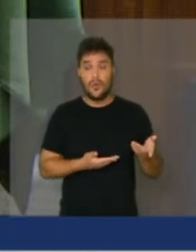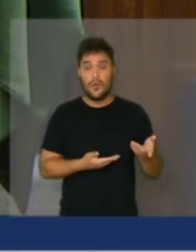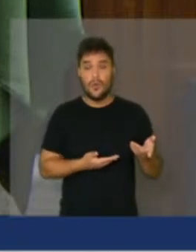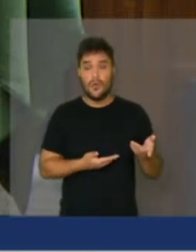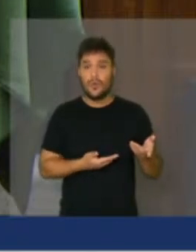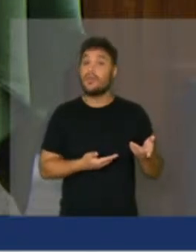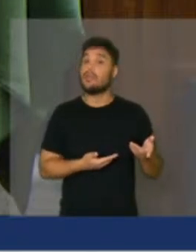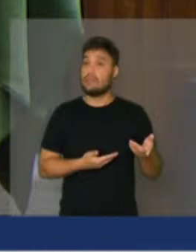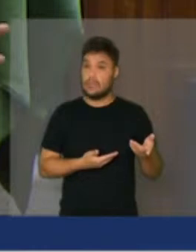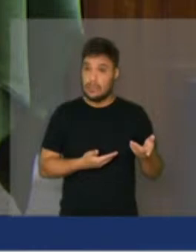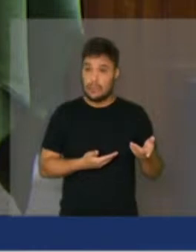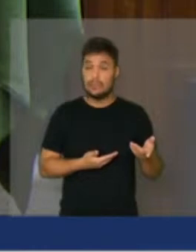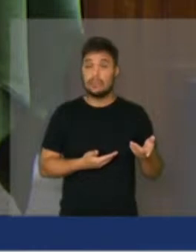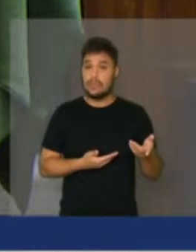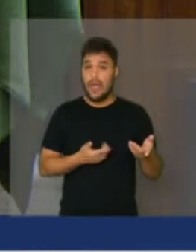REQUERIMENTO DA OPOSIÇÃO. DE